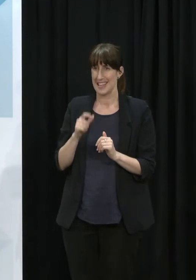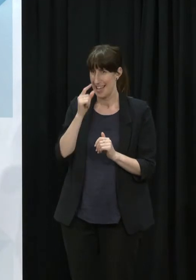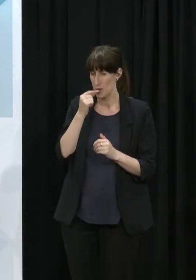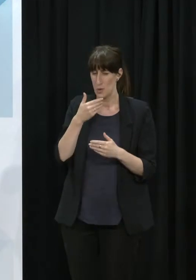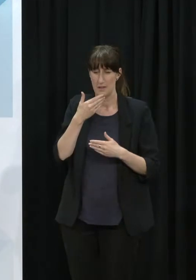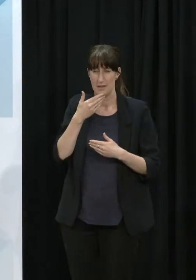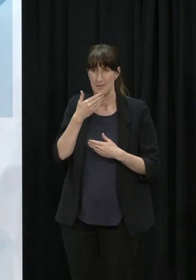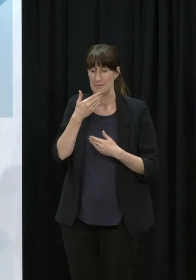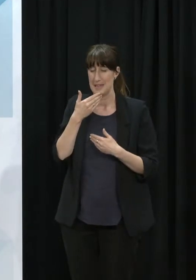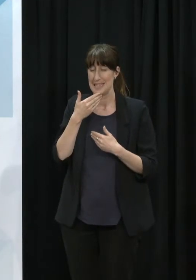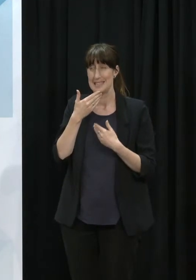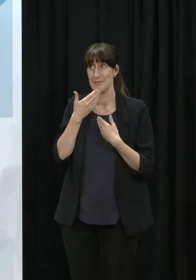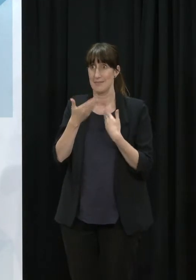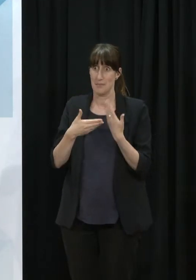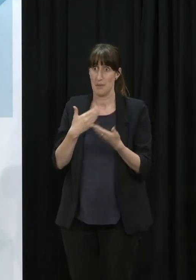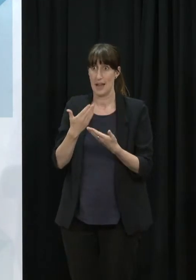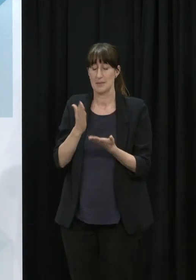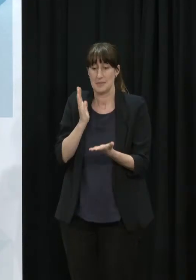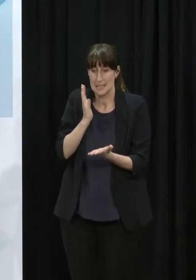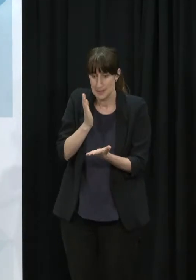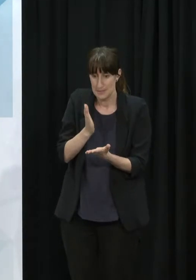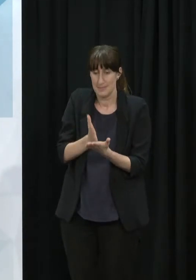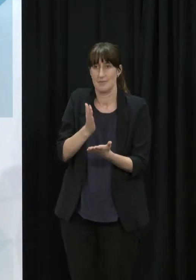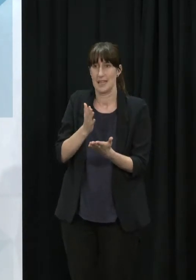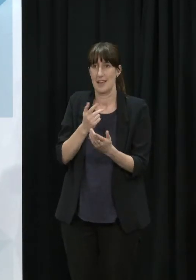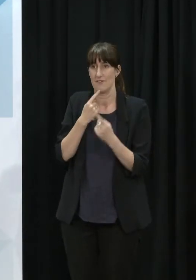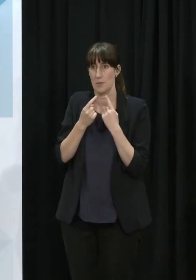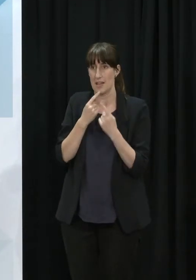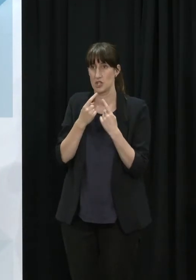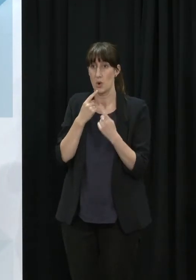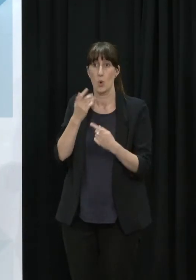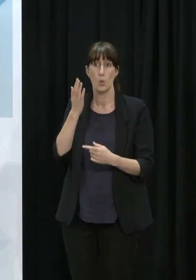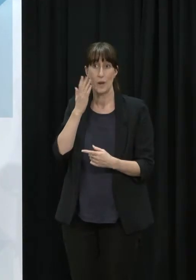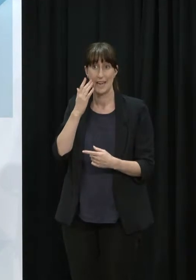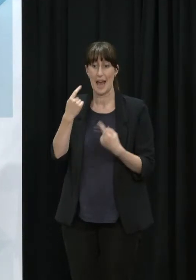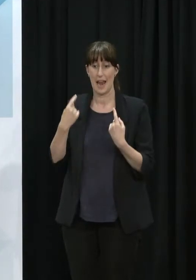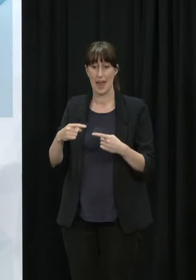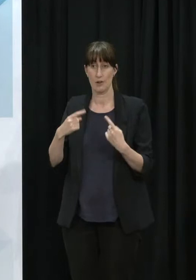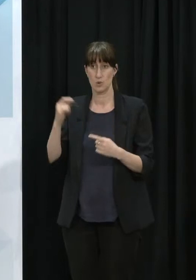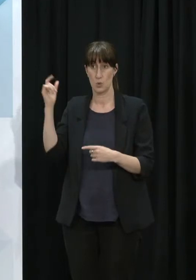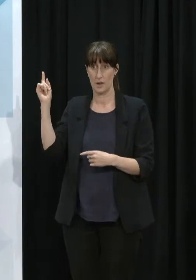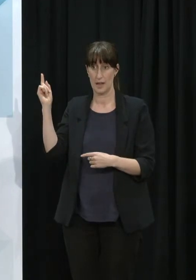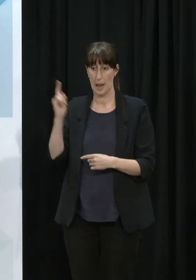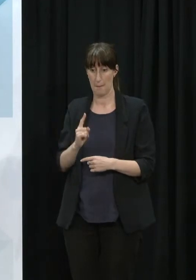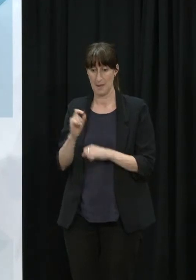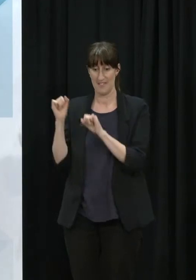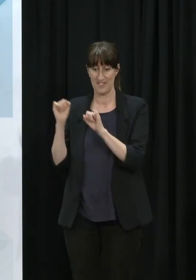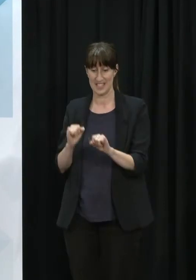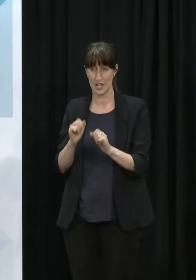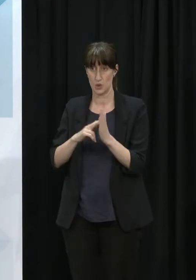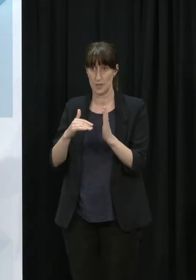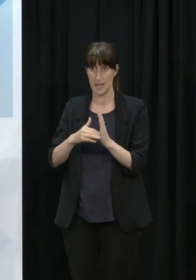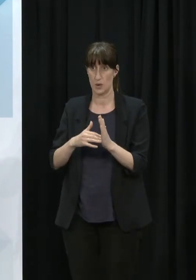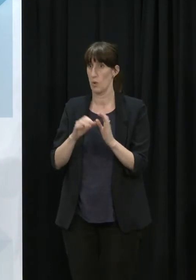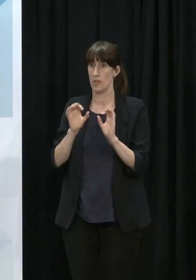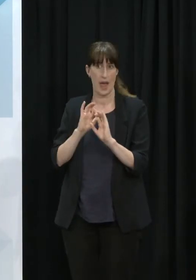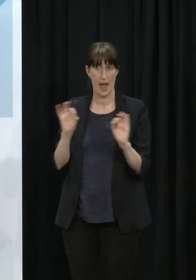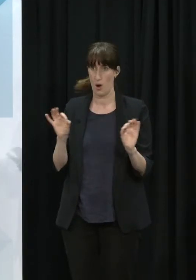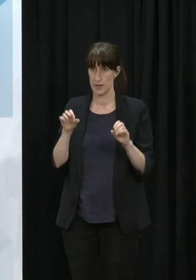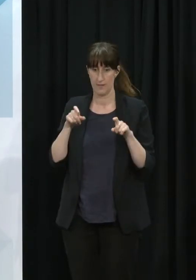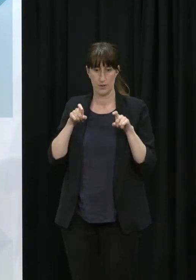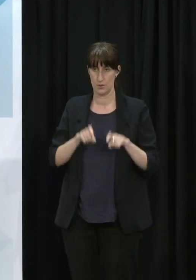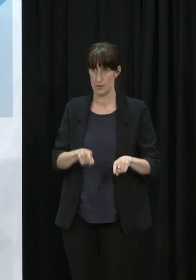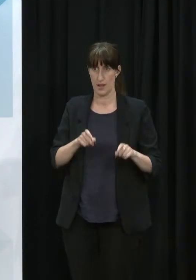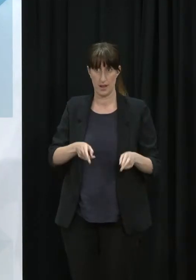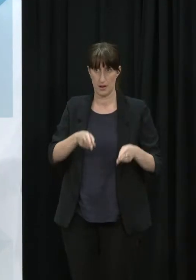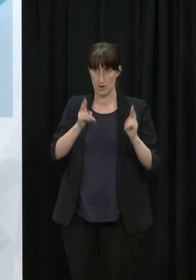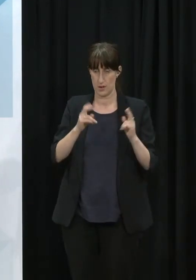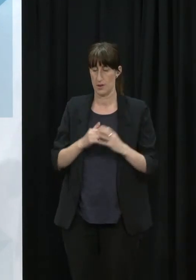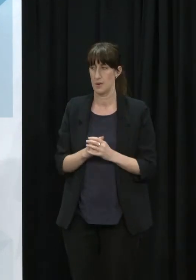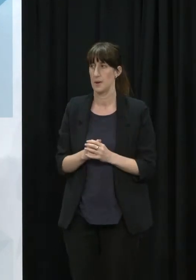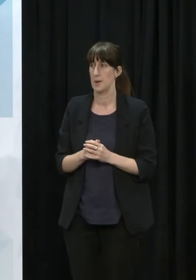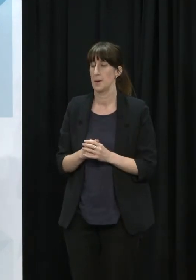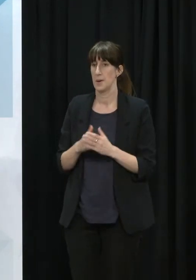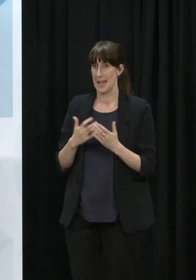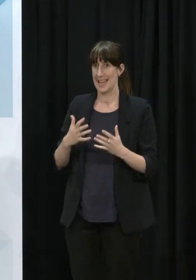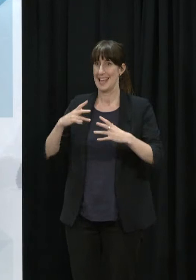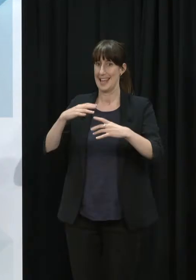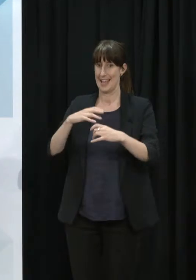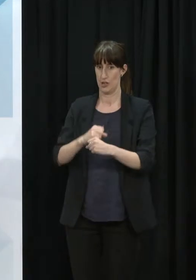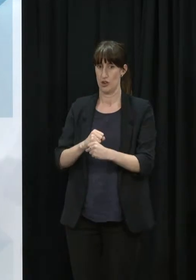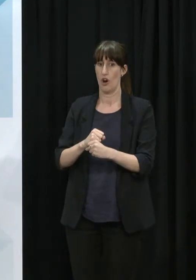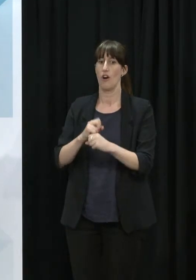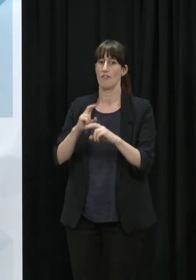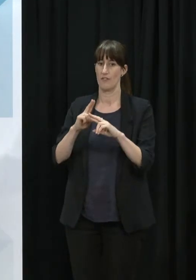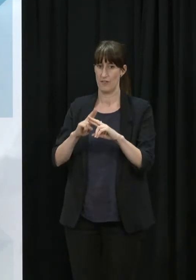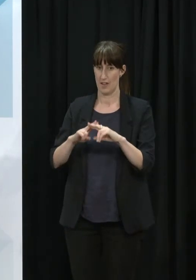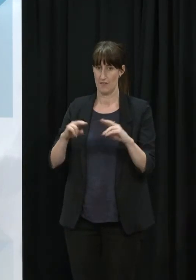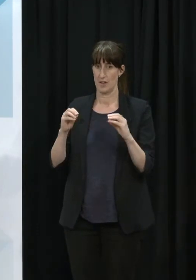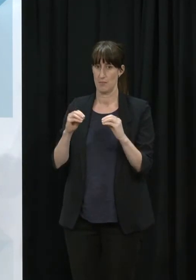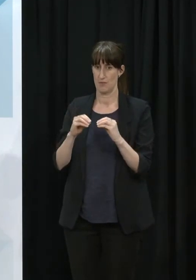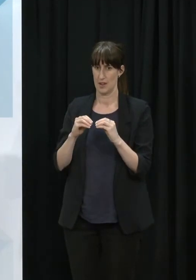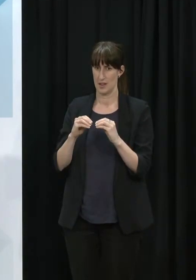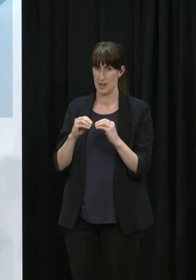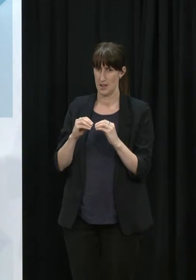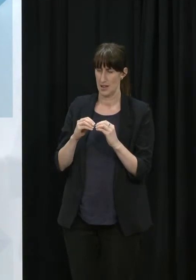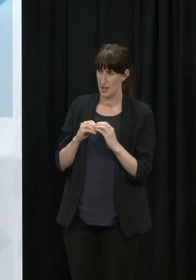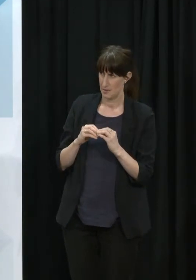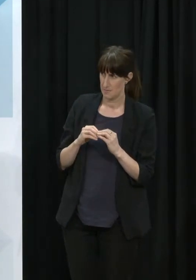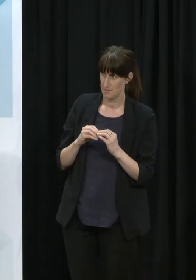poari. Ka taea e koe te korero